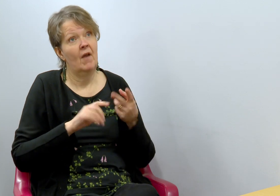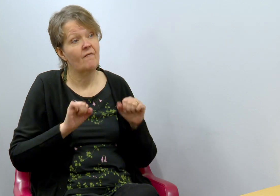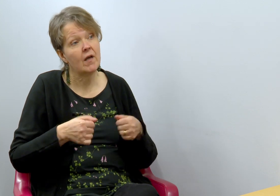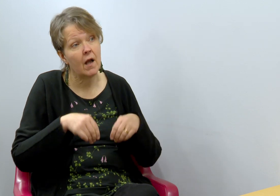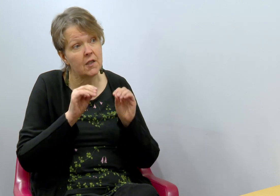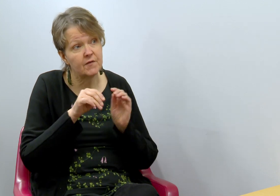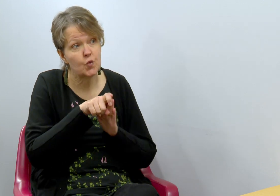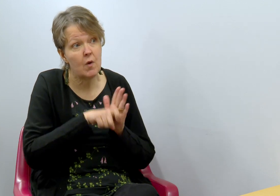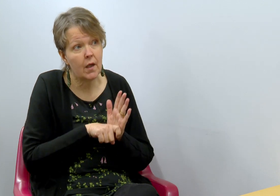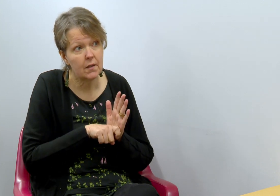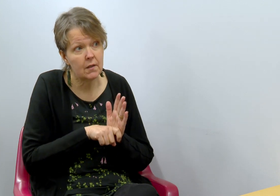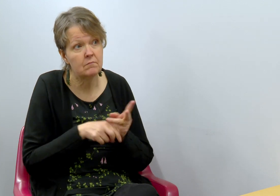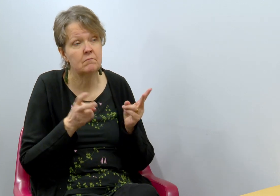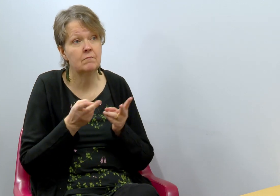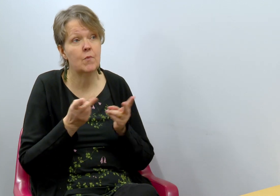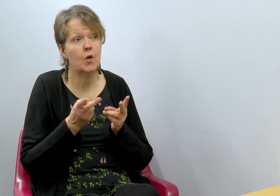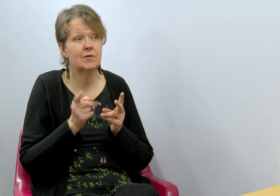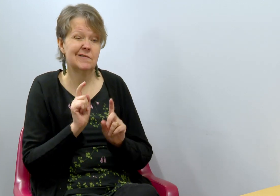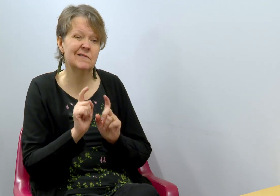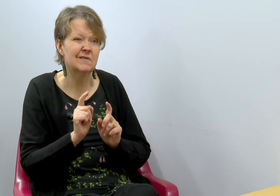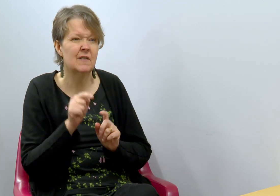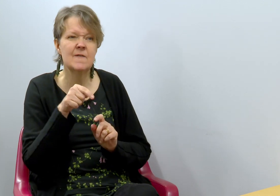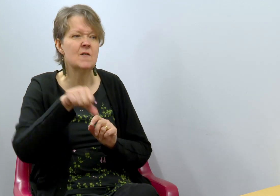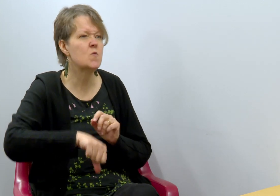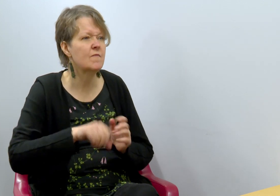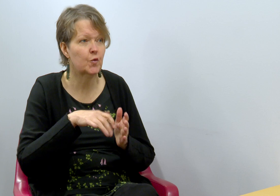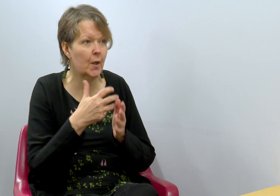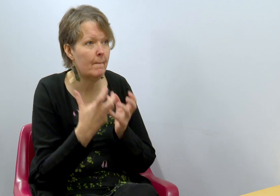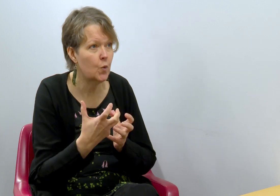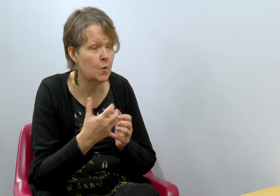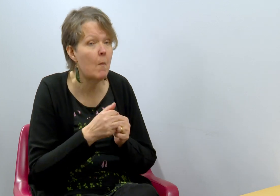Myös varhaiskasvatuslakia on pidetty nyky- muodossaan viittomakielisiä syrjivänä, -